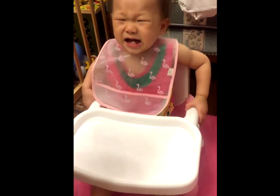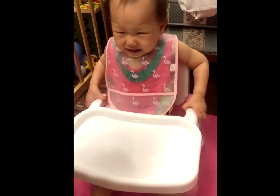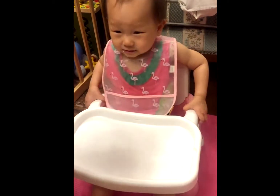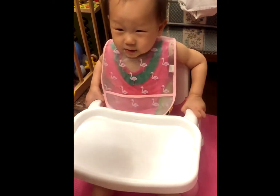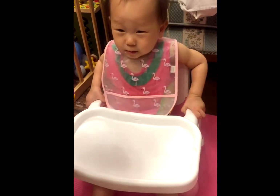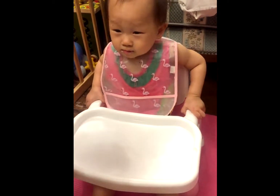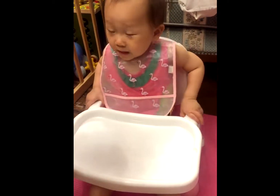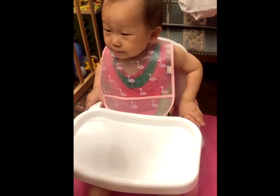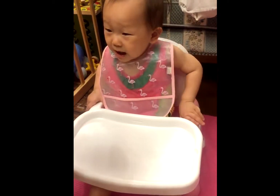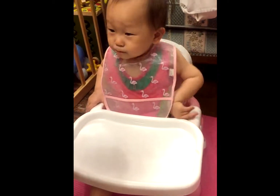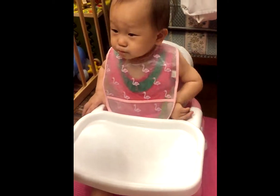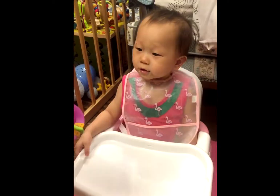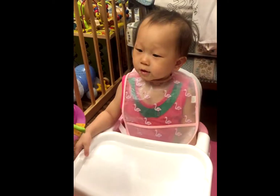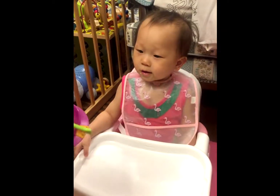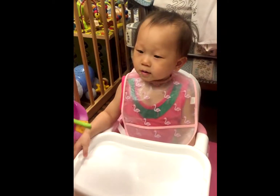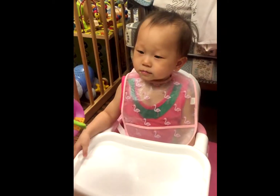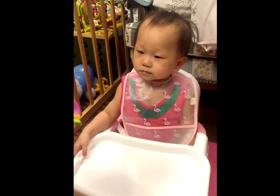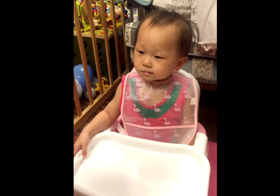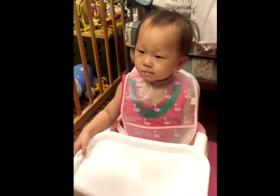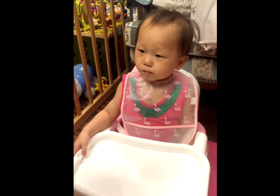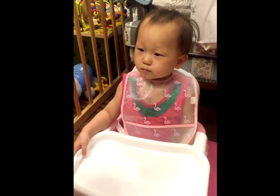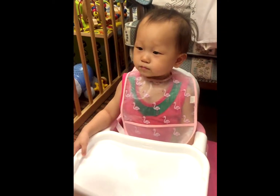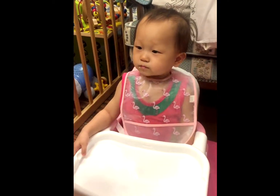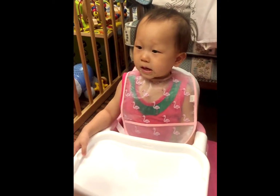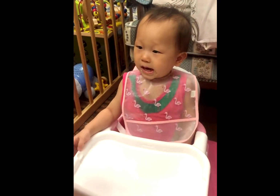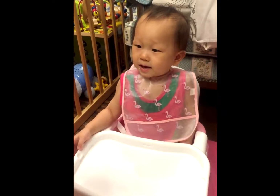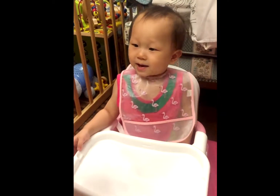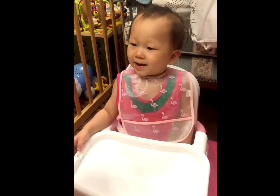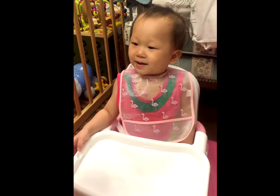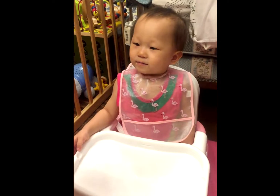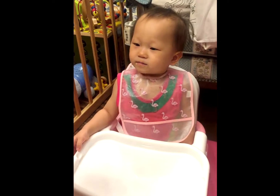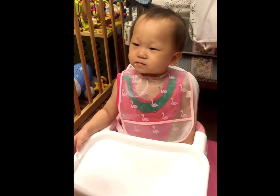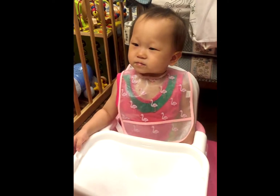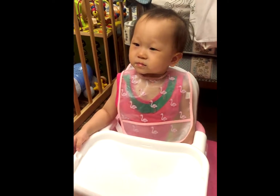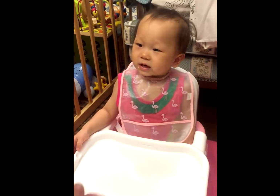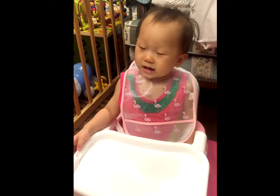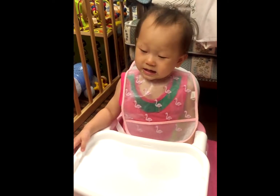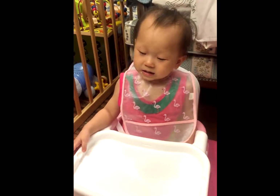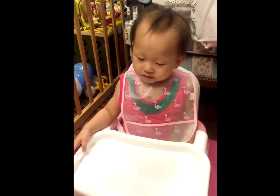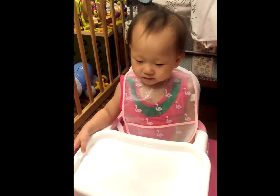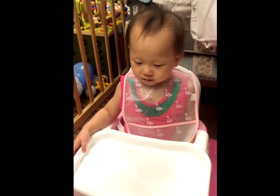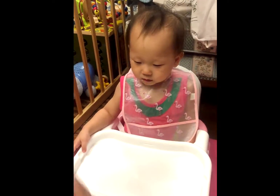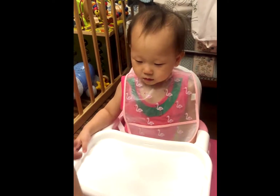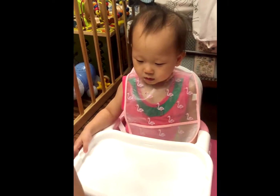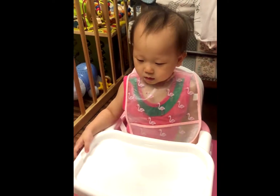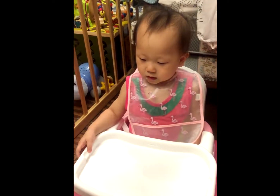たまご！！ もっとたまご食べる？ たまご！ たまご？ たまご！ たまご？（サイン）